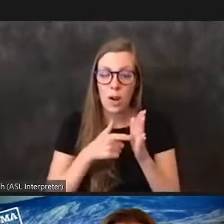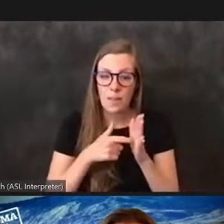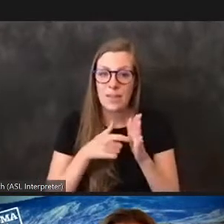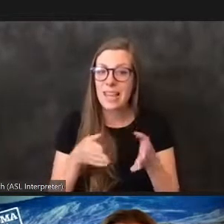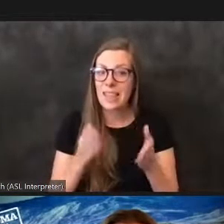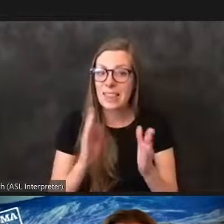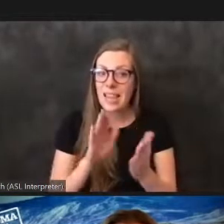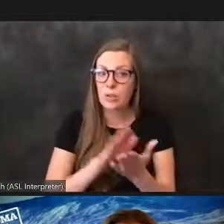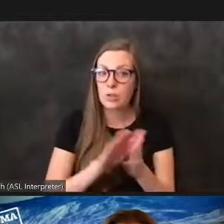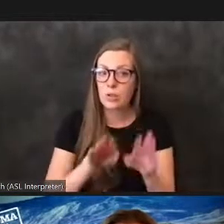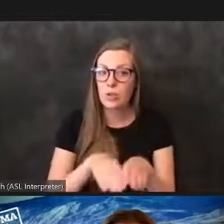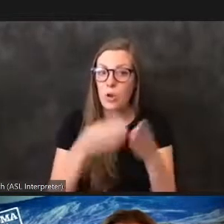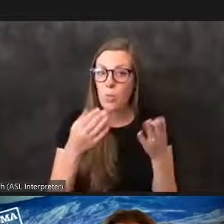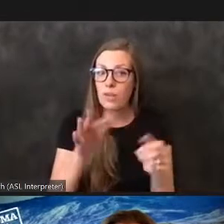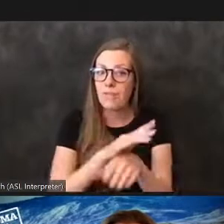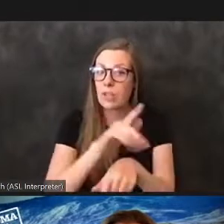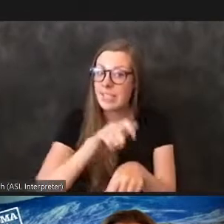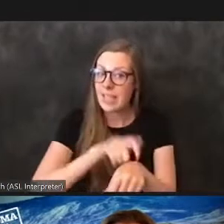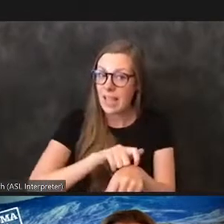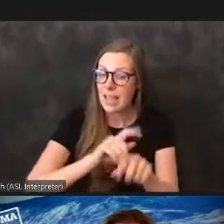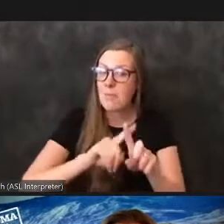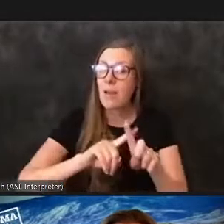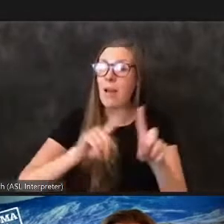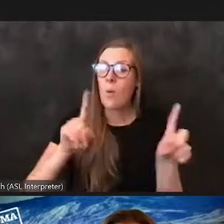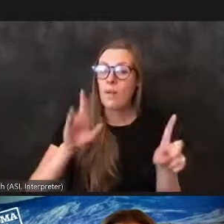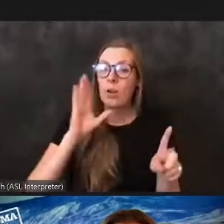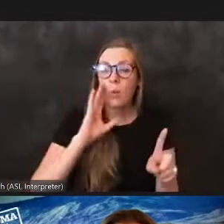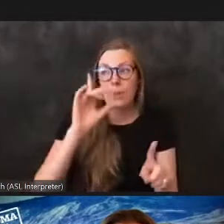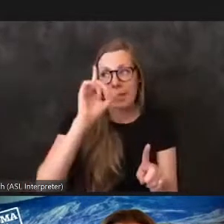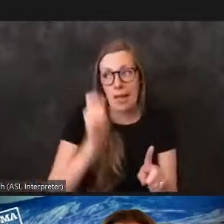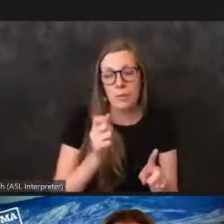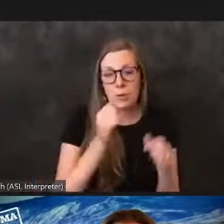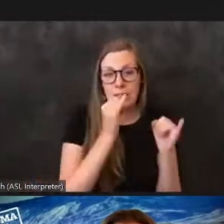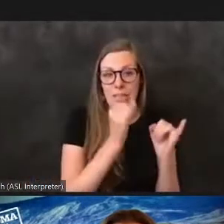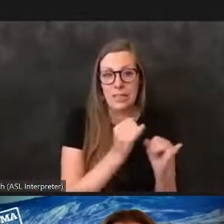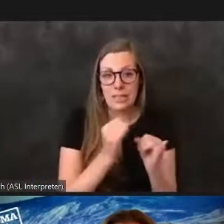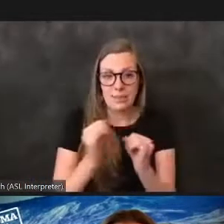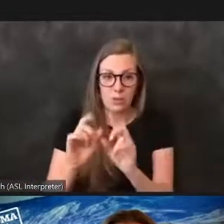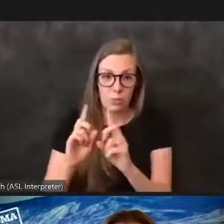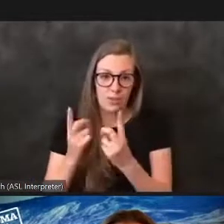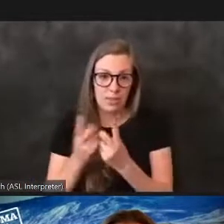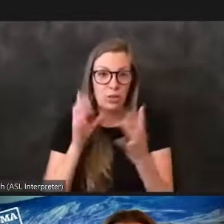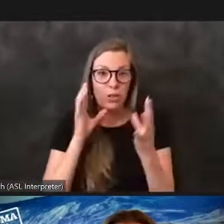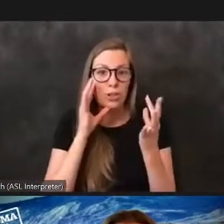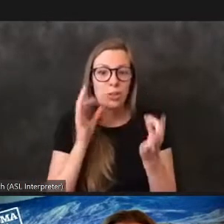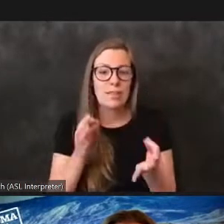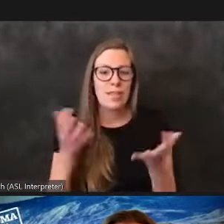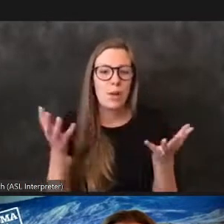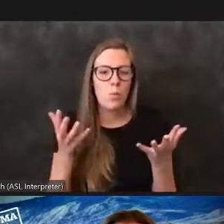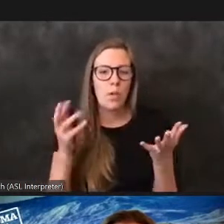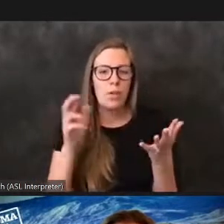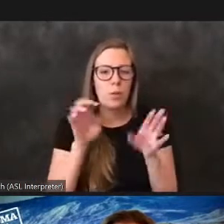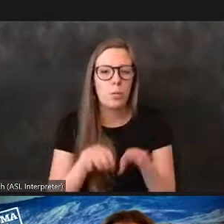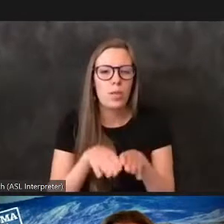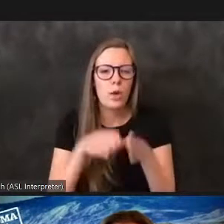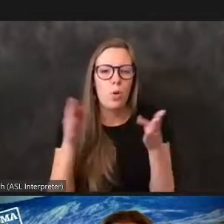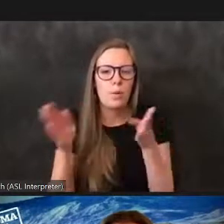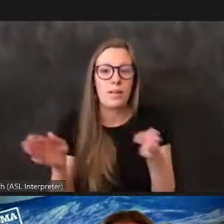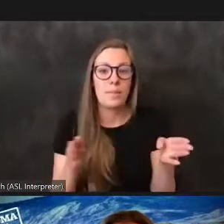pueden permitir que las escuelas vuelvan a abrir tiempo completo. Sin embargo, dependerá de los distritos individuales decidir sus planes de reapertura.